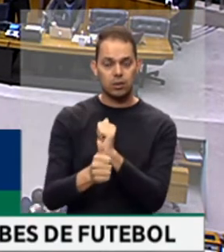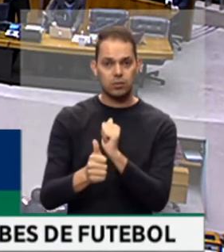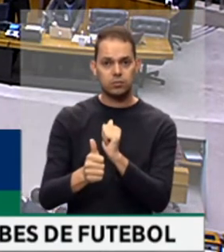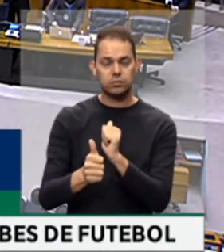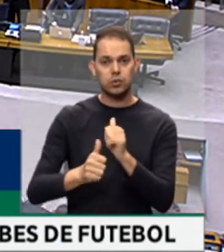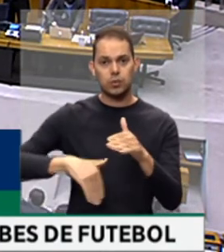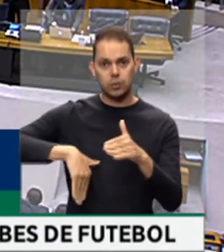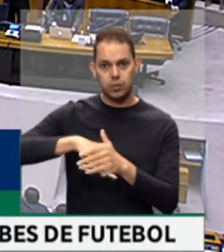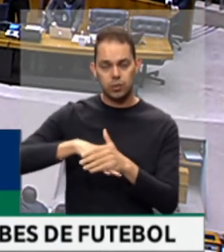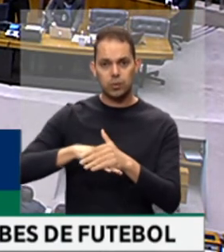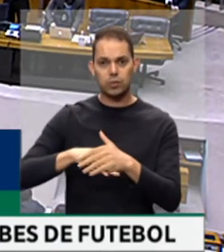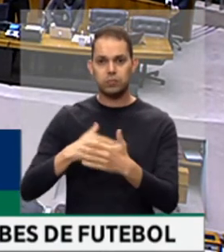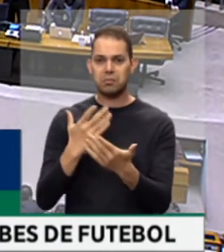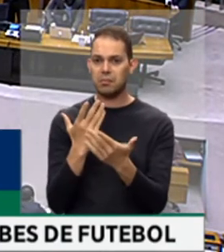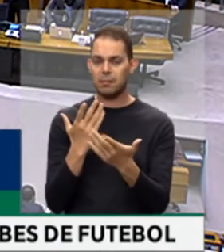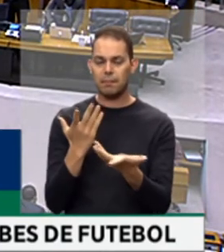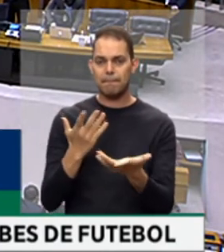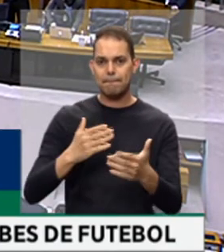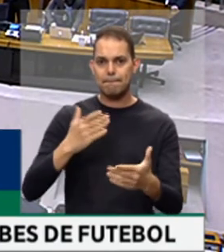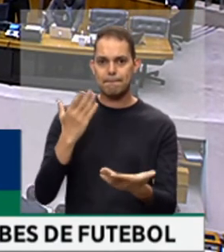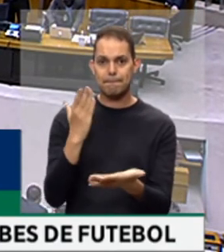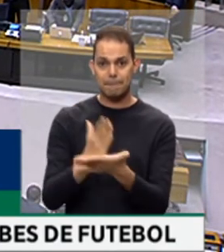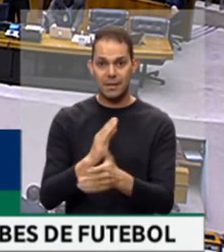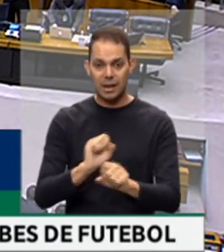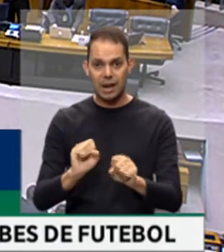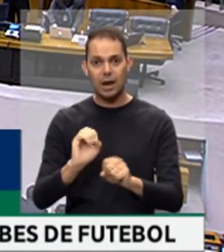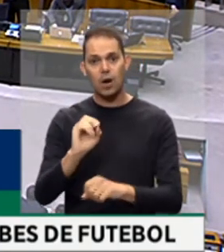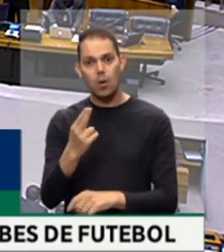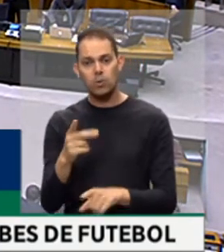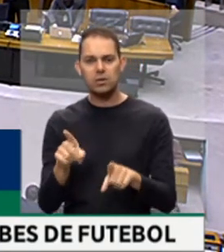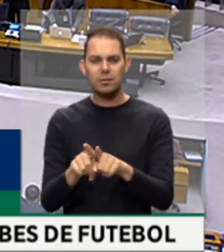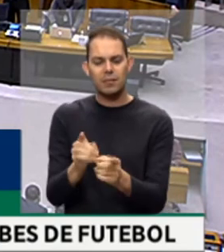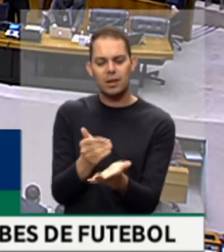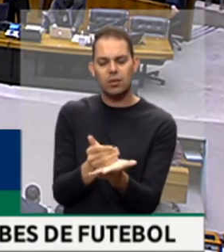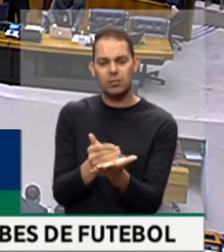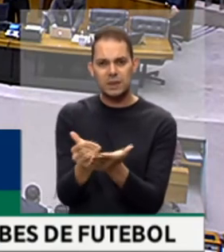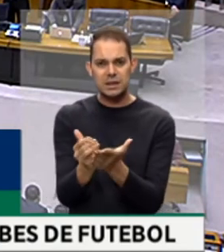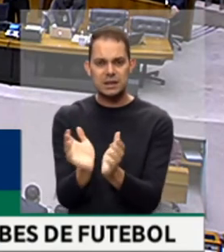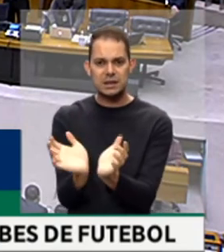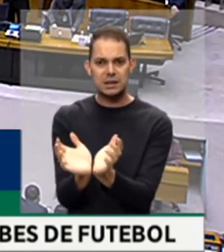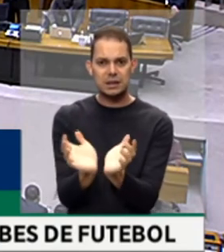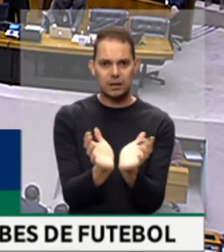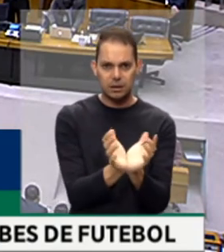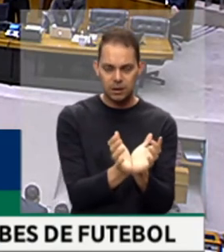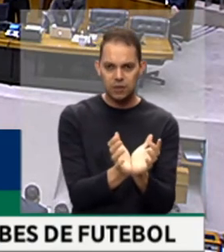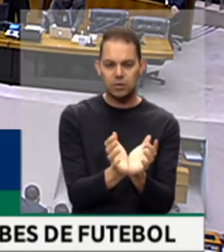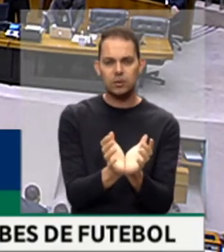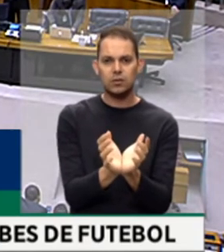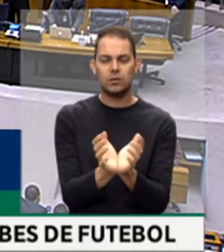PRÓPRIO CLUBE TAMBÉM-- COMPLEMENTAÇÃO PREVIDENCIÁRIA PARA O JOGADOR DE FUTEBOL QUANDO ELE FINALIZAR A CARREIRA OU ENTÃO TAMBÉM PARA QUEM ESTÁ COMEÇ